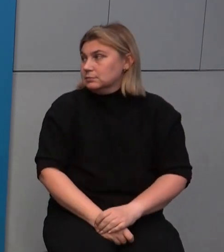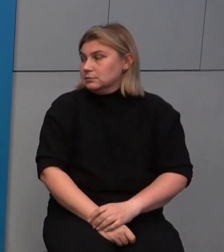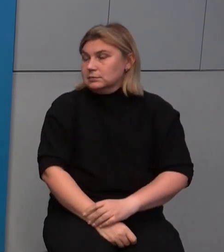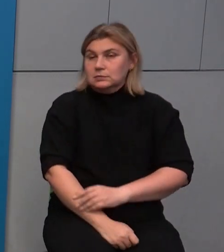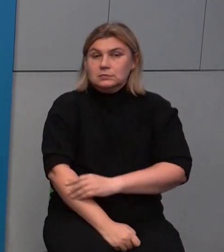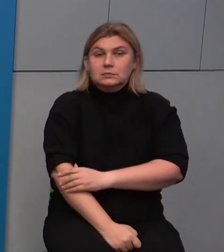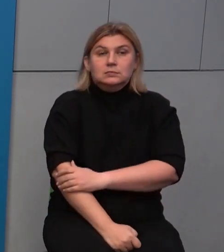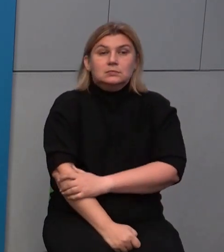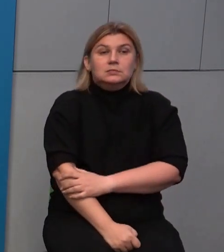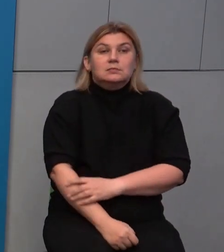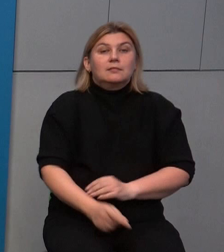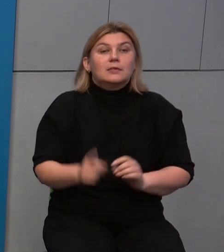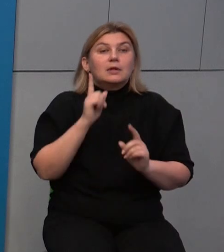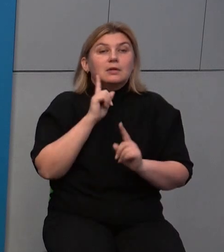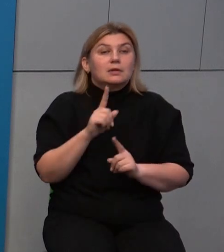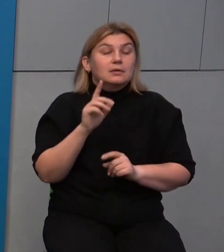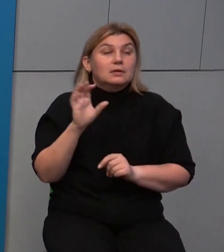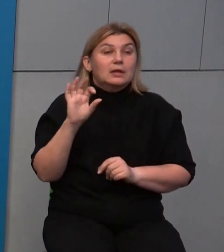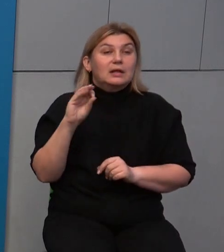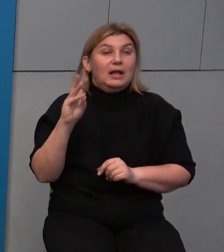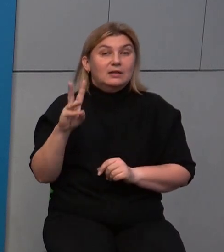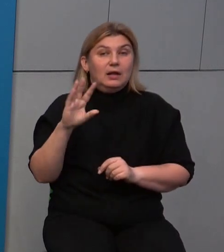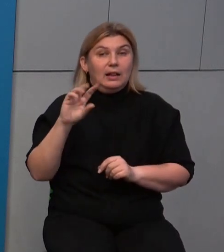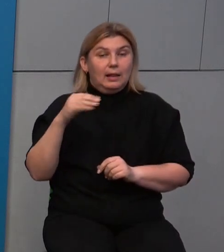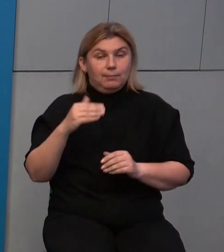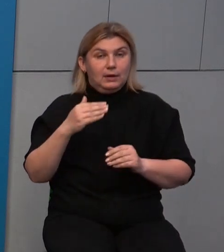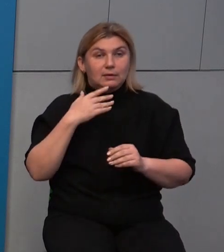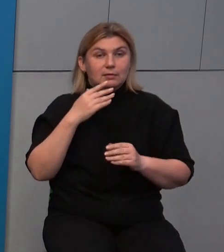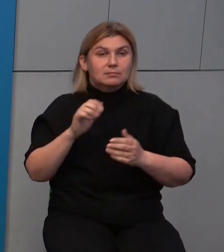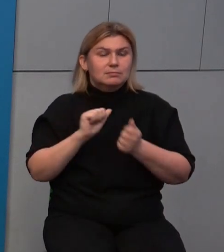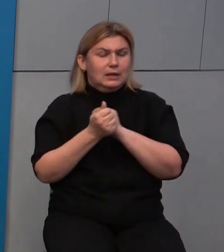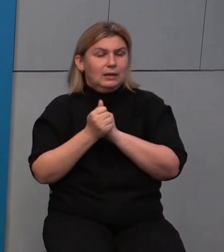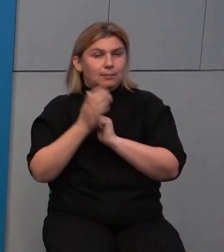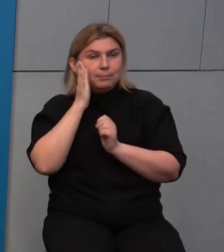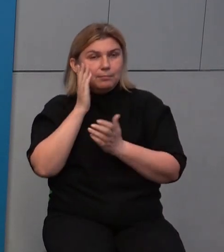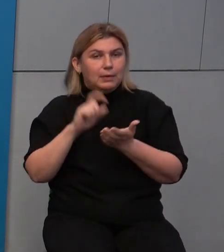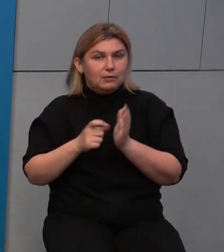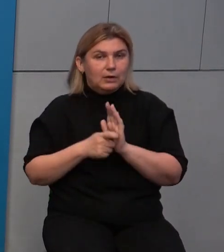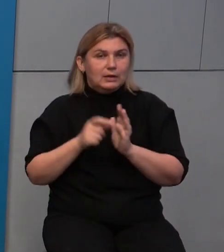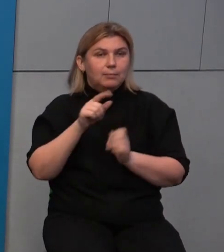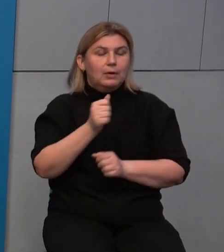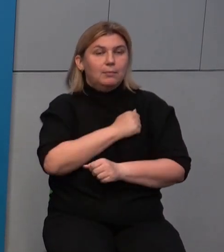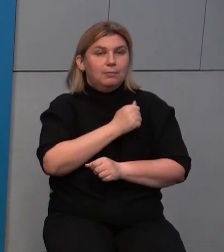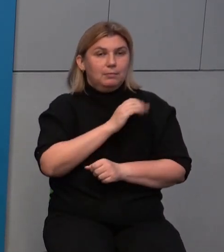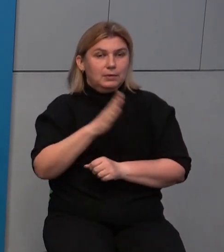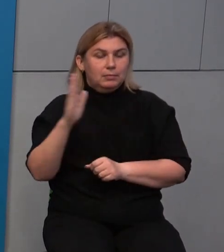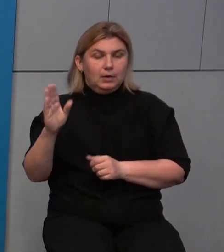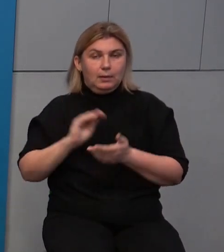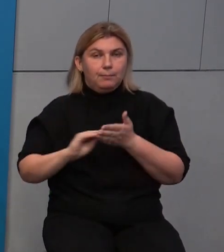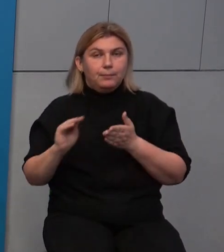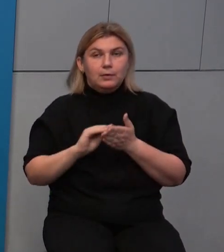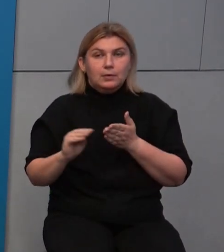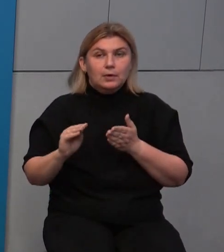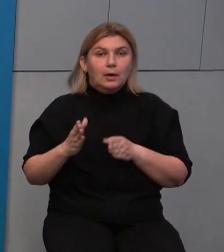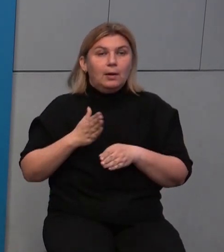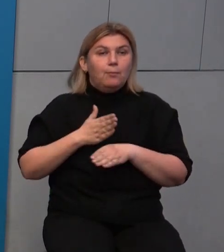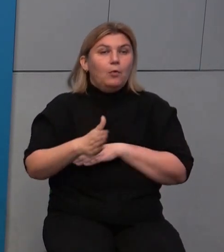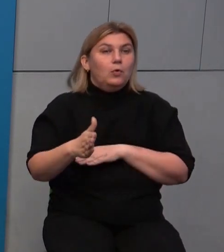akurat Stanisław Lem bardzo często zmieniał mieszkania, w których się ukrywał. No i tam były biblioteki. On o tym pisze dopiero w późnych felietonach,